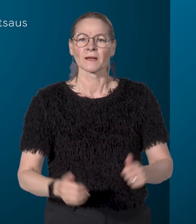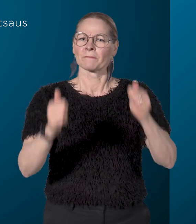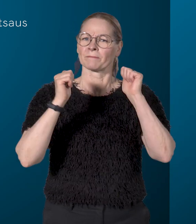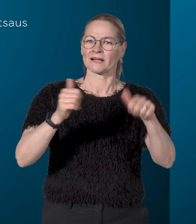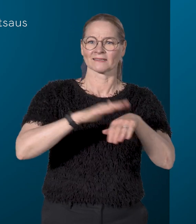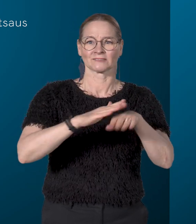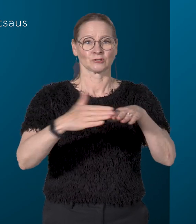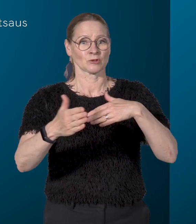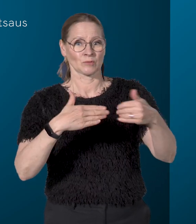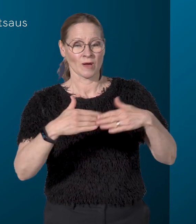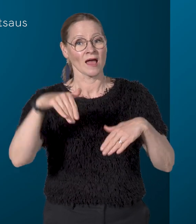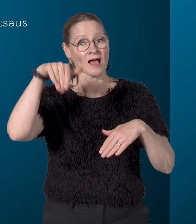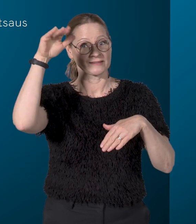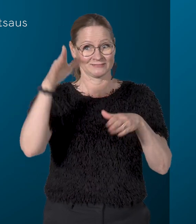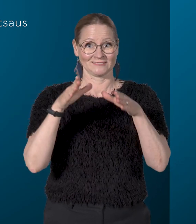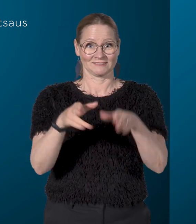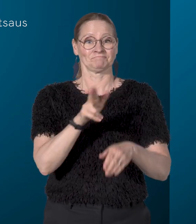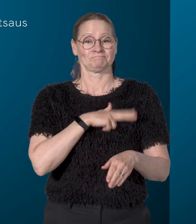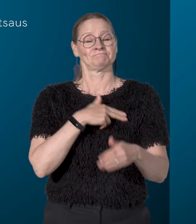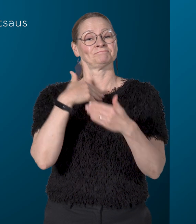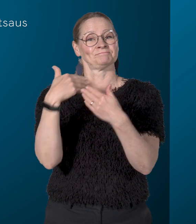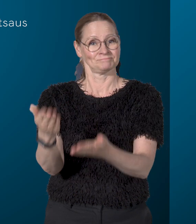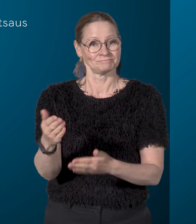Parhaaksi kädentaitotyöksi palkittiin aikuisten kategoriassa -